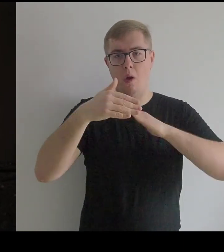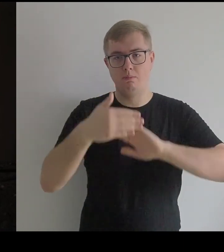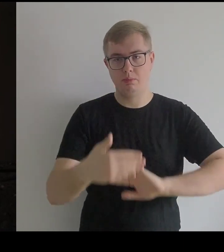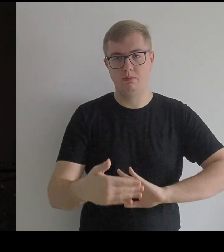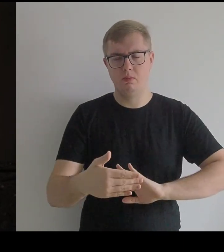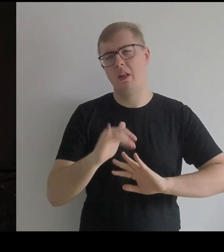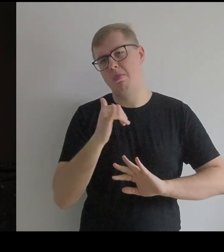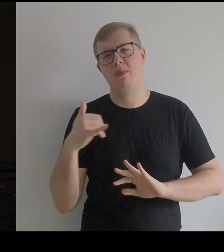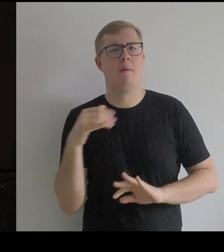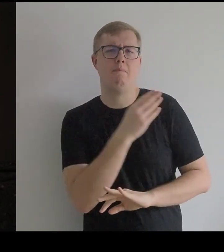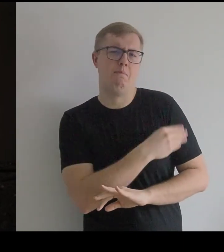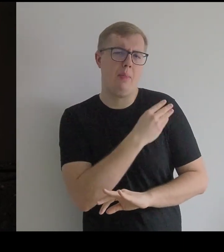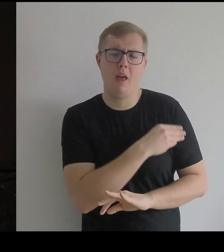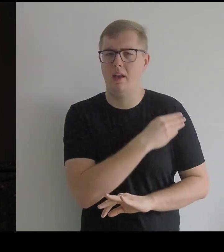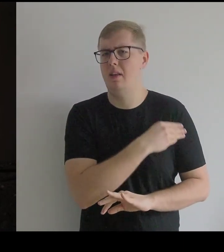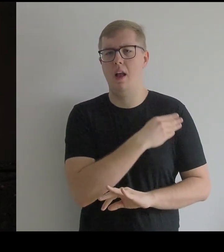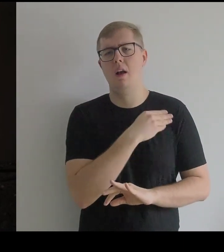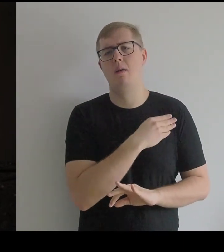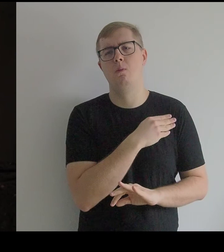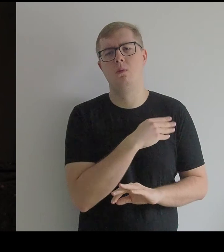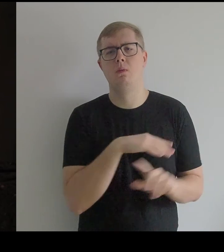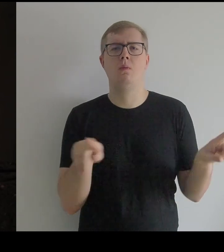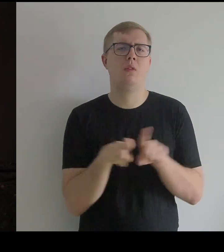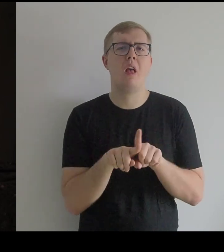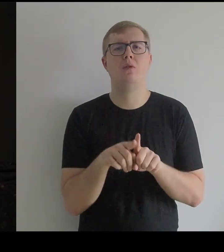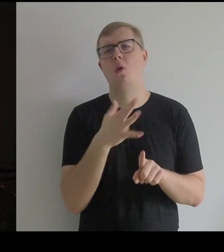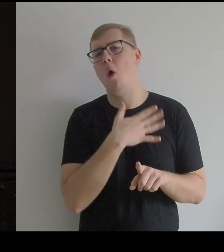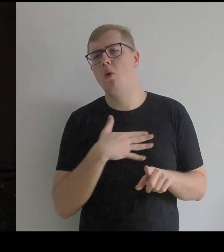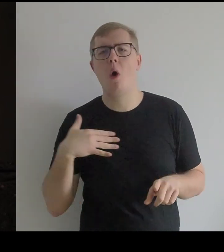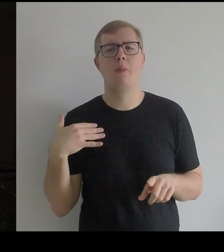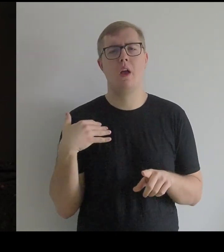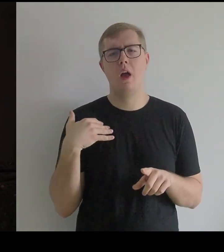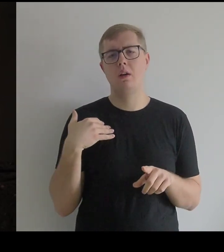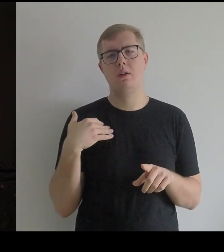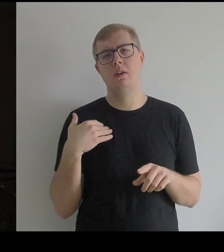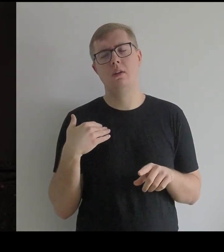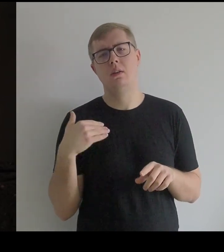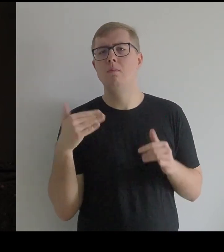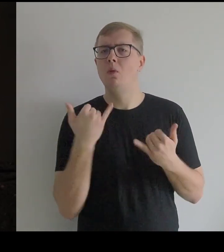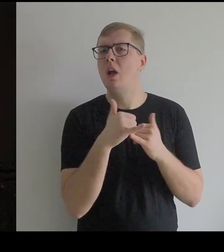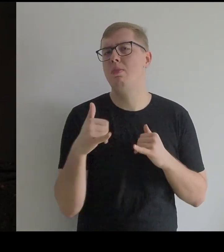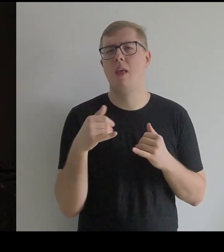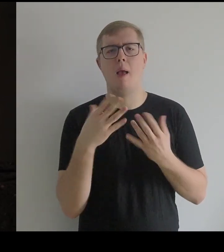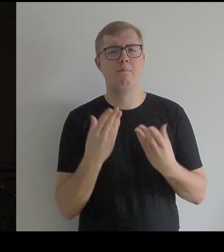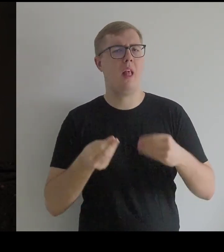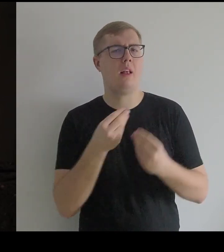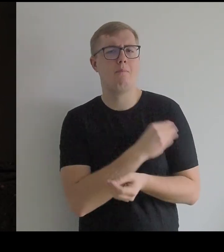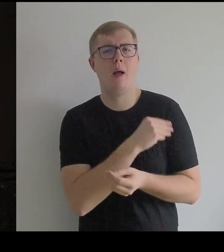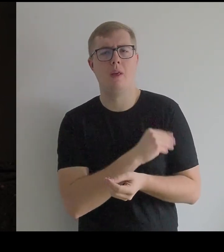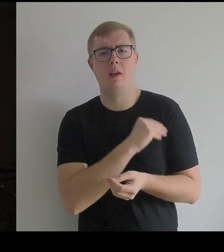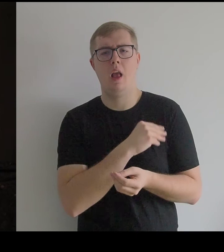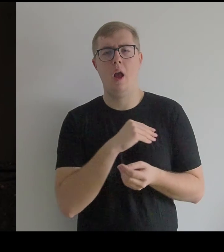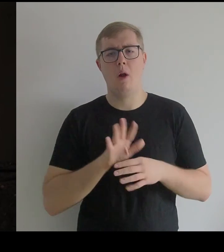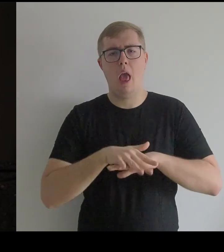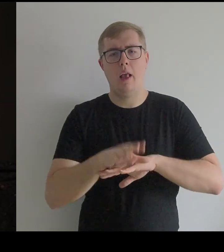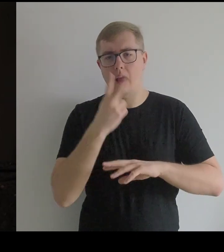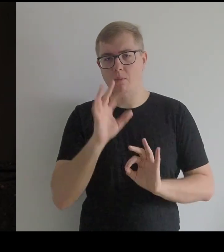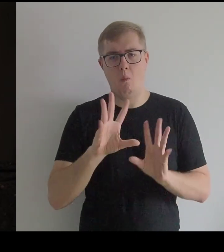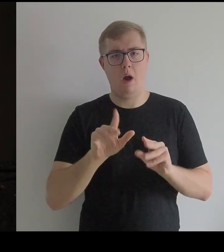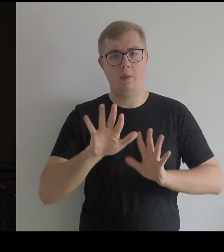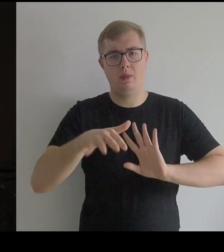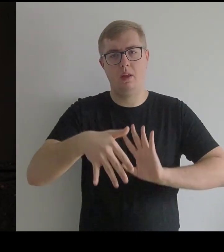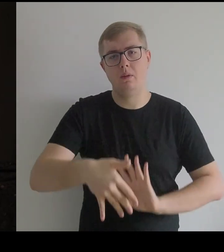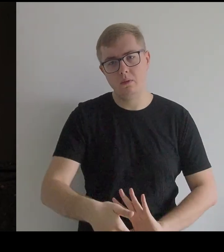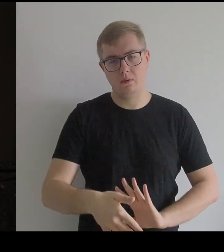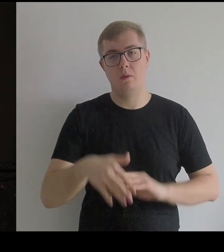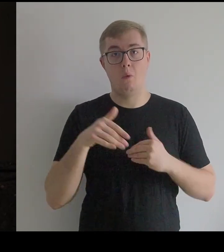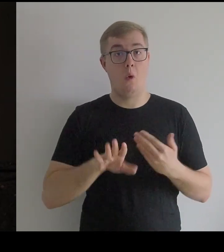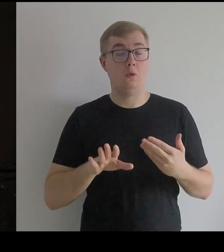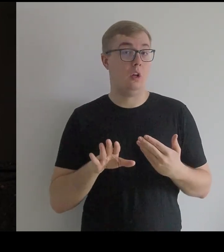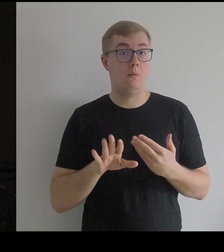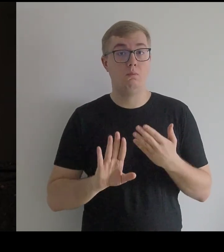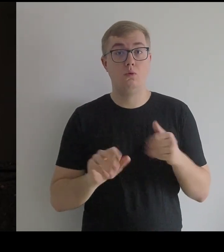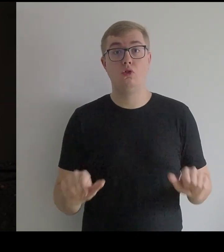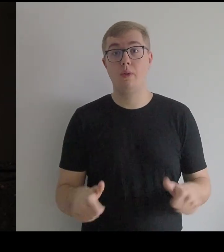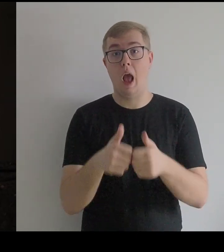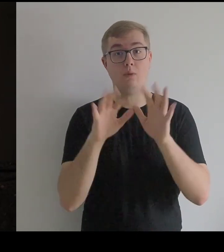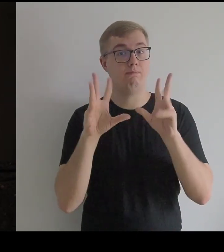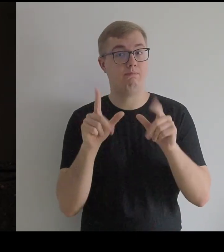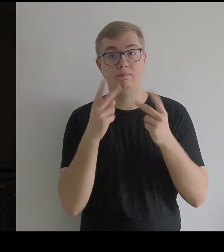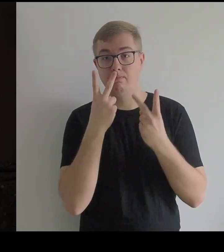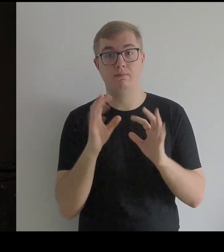Albo fakturę – koronkę lub inny miękki materiał, który się leje i dobrze oddaje kształt, który pokrywa.